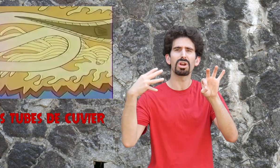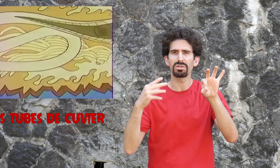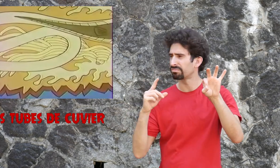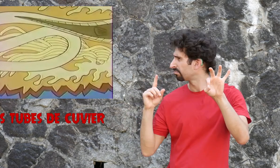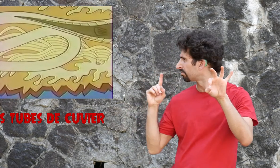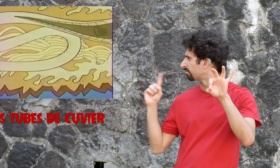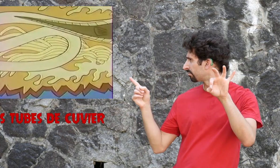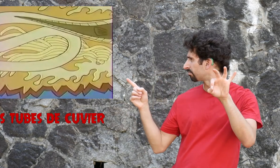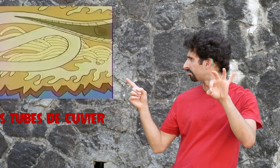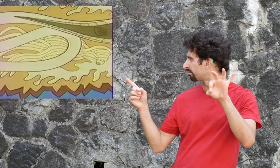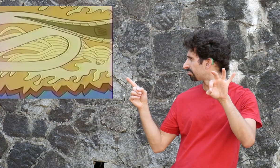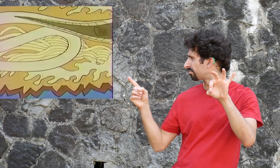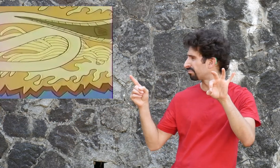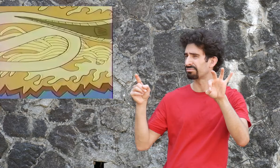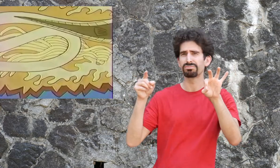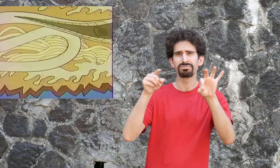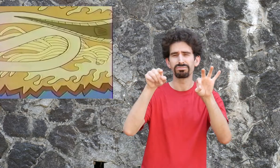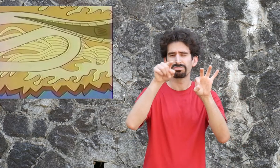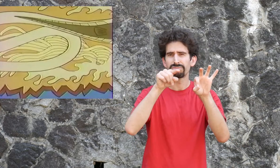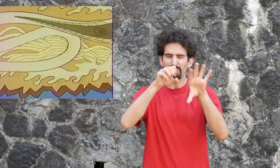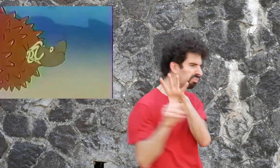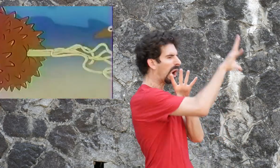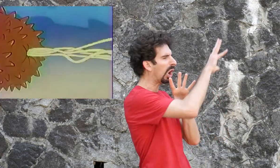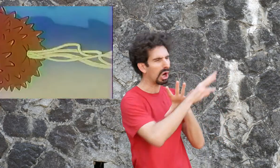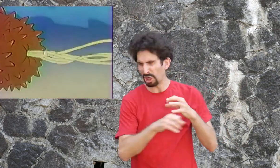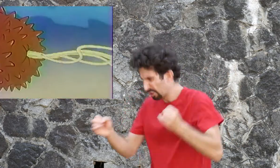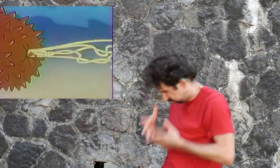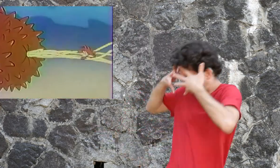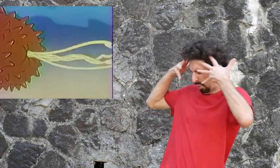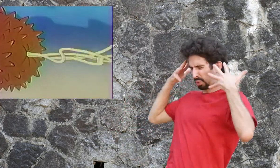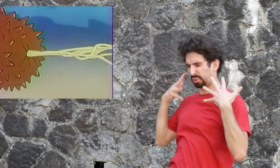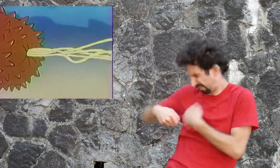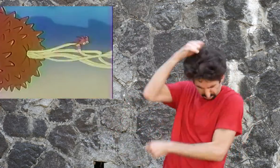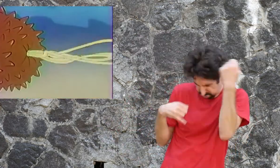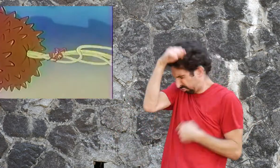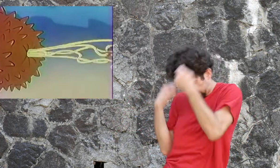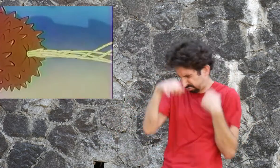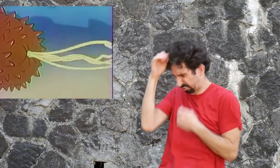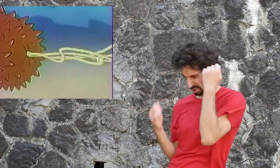les tubes de cuvier. Soudain, ils sont projetés et piègent le prédateur